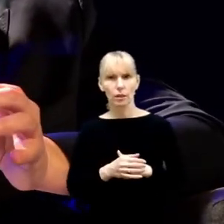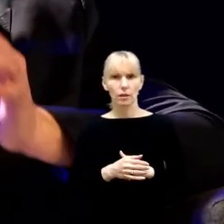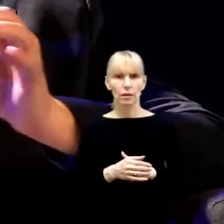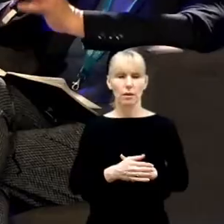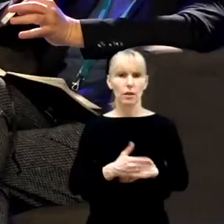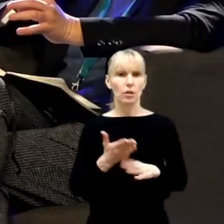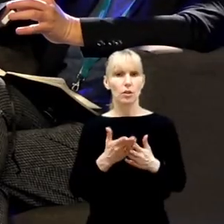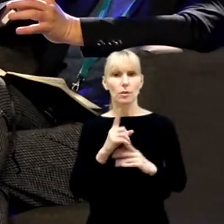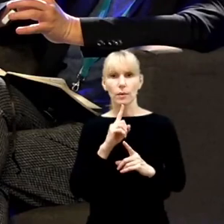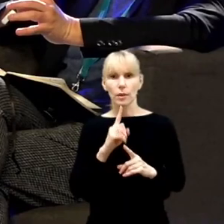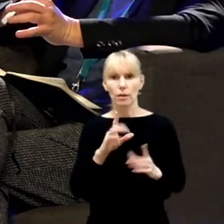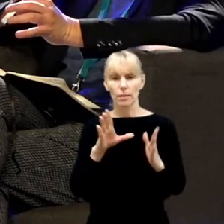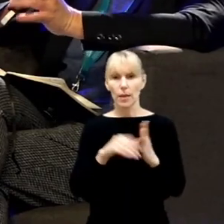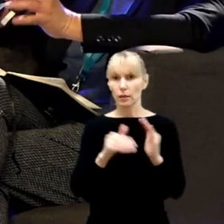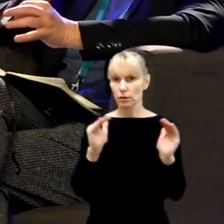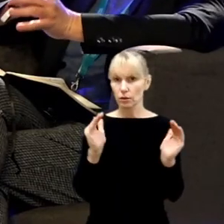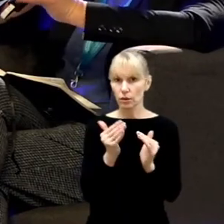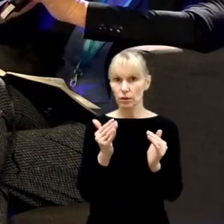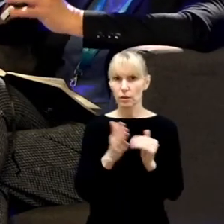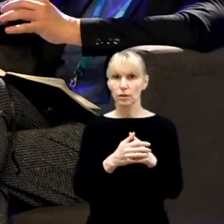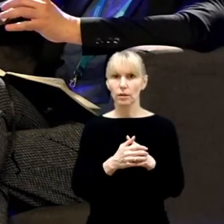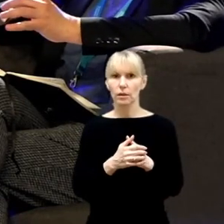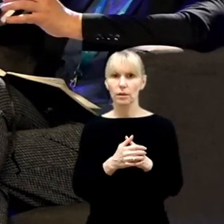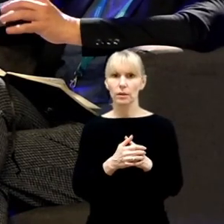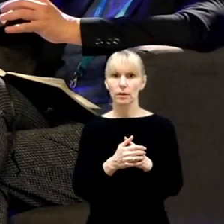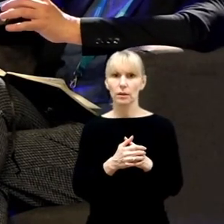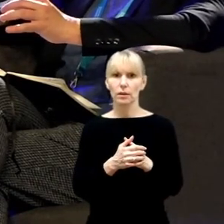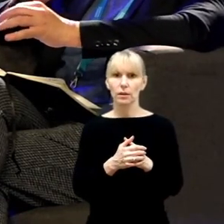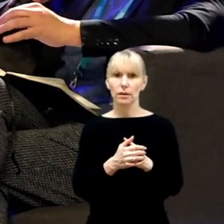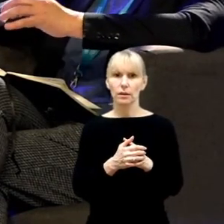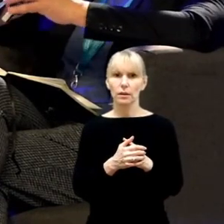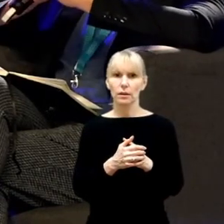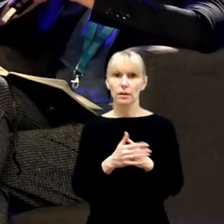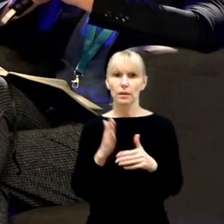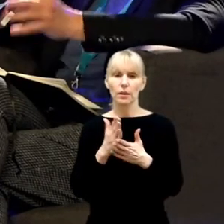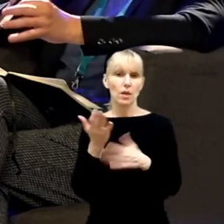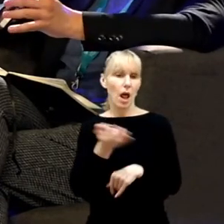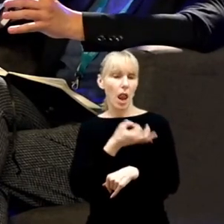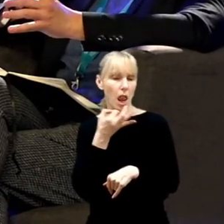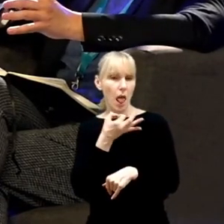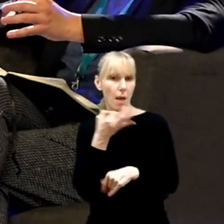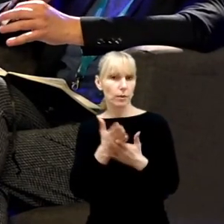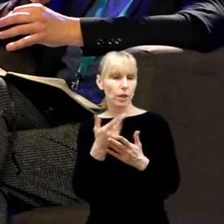tym większa wola współpracy i lepsza współpraca, czy też gorzej to wygląda?